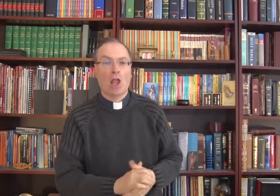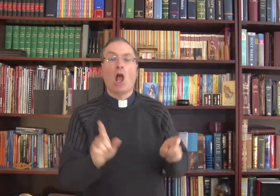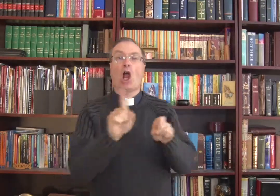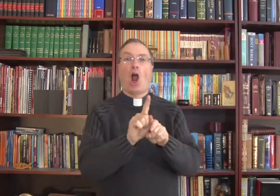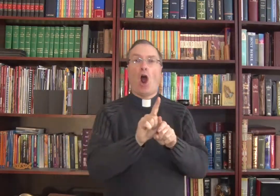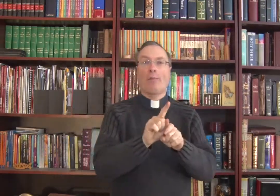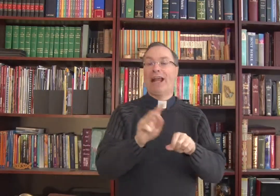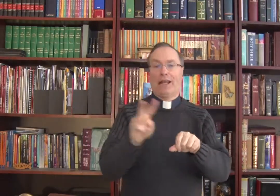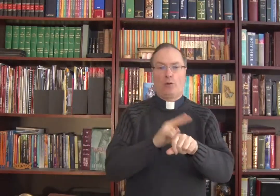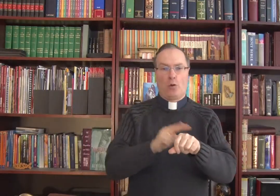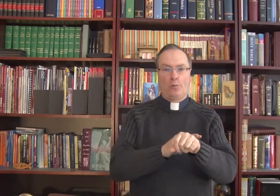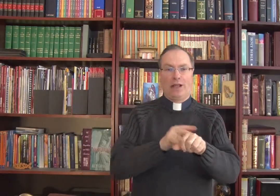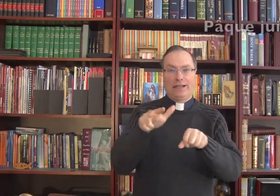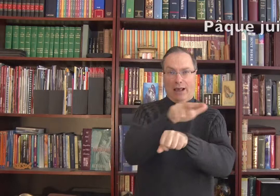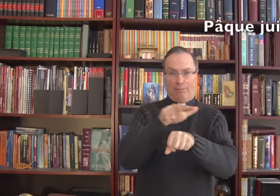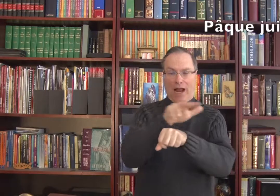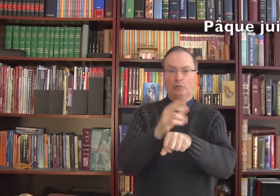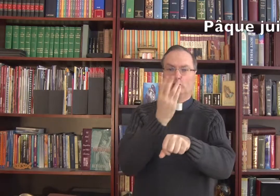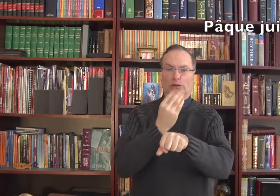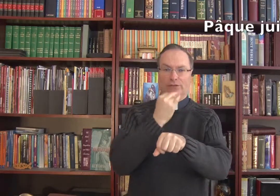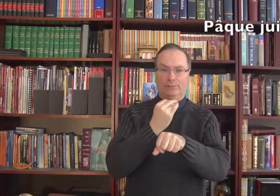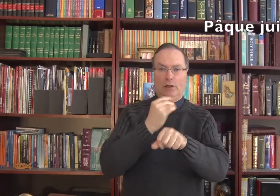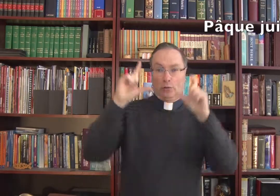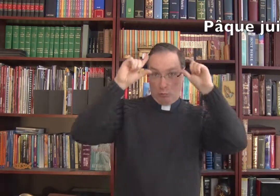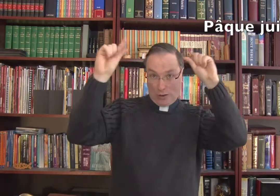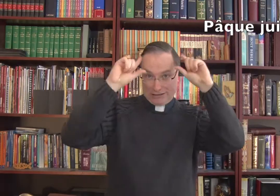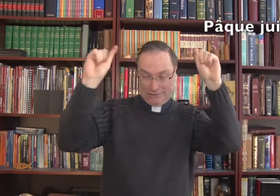Comme l’agneau de la pâque juive de Moïse